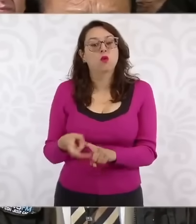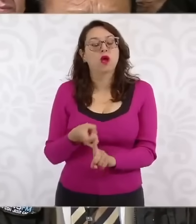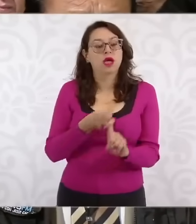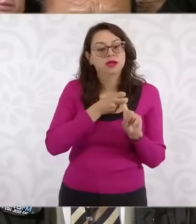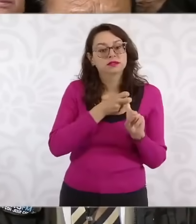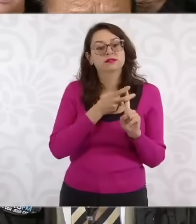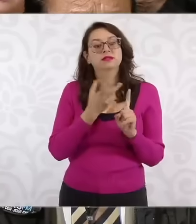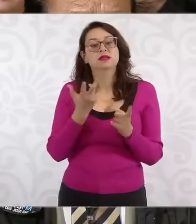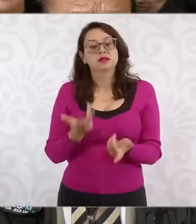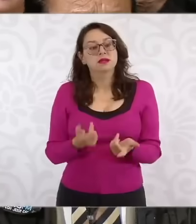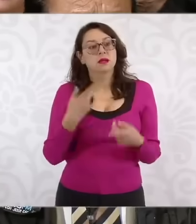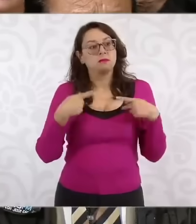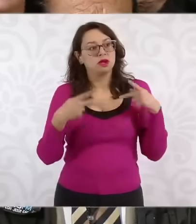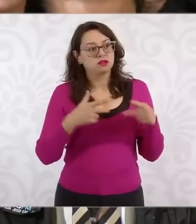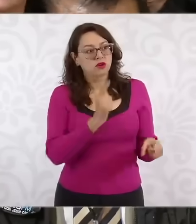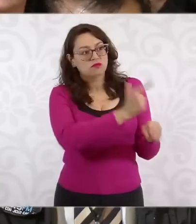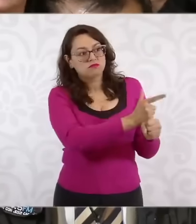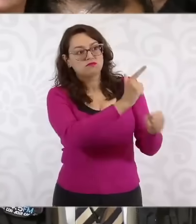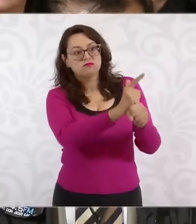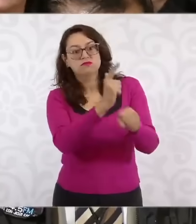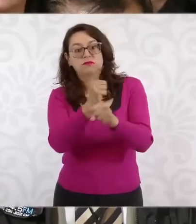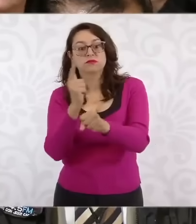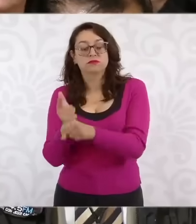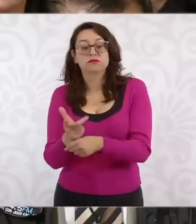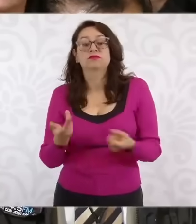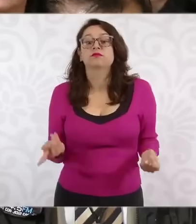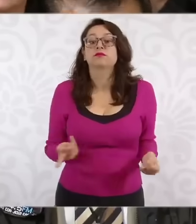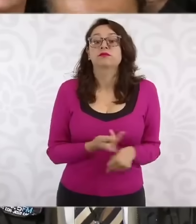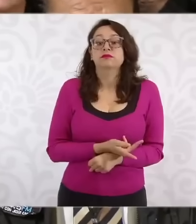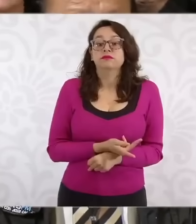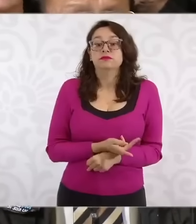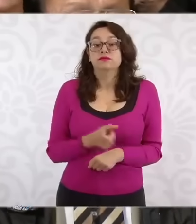dijeron quiénes son las personas. Y ¿qué es lo que pasó con esta familia? tuvo que salir